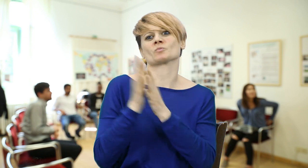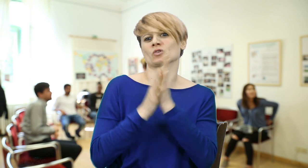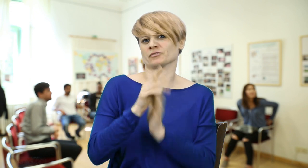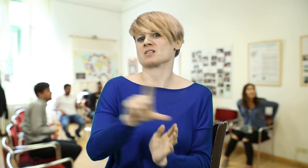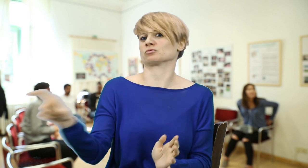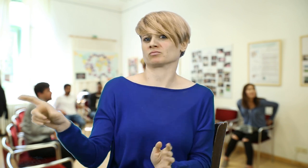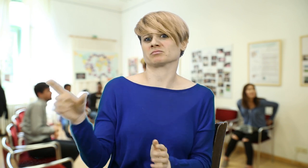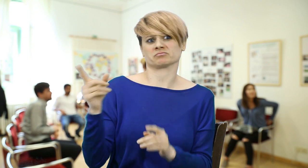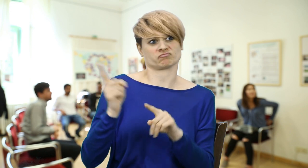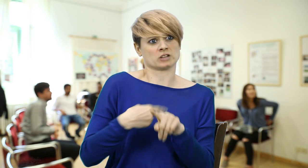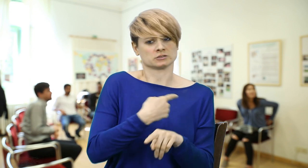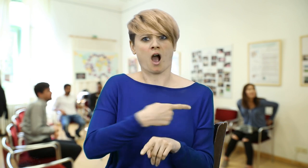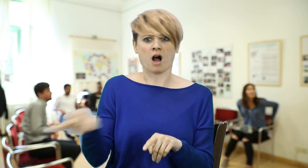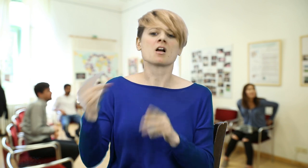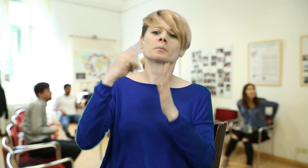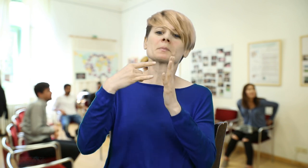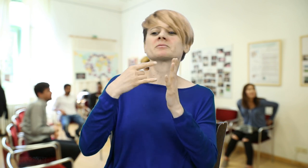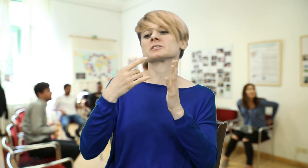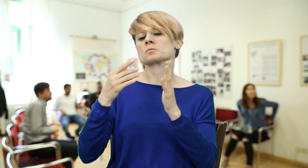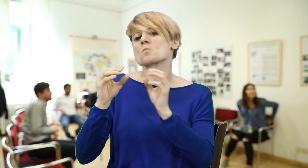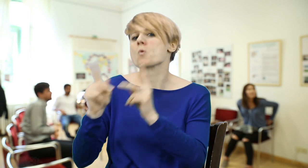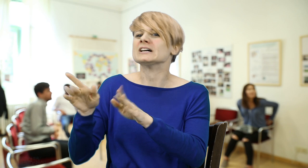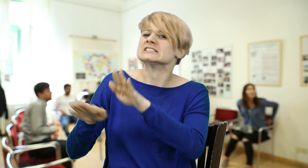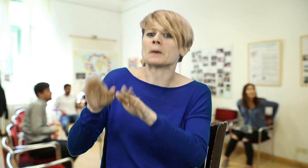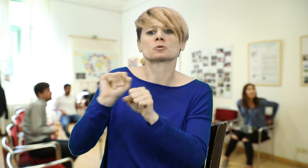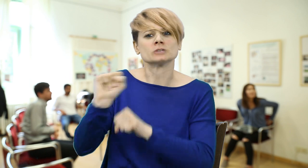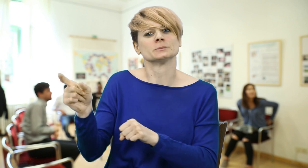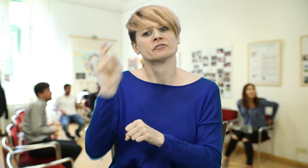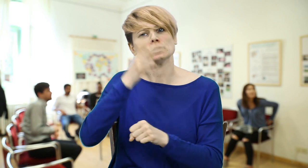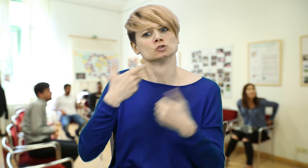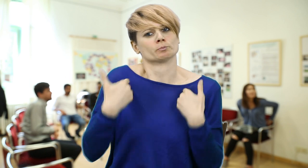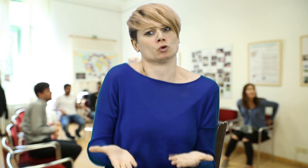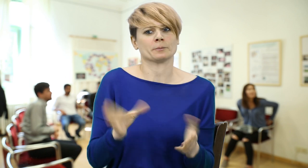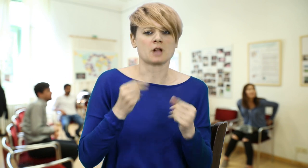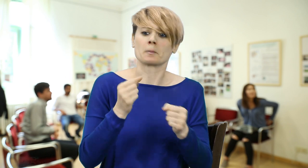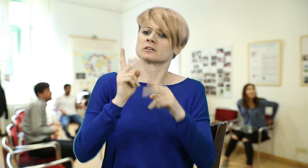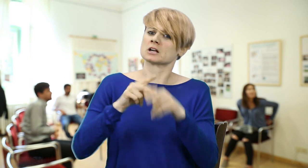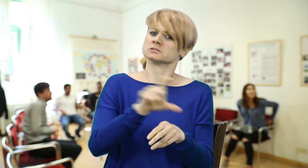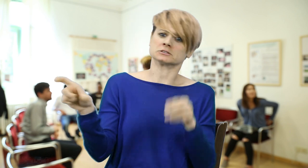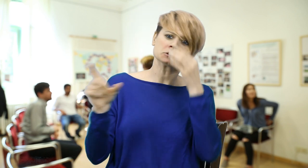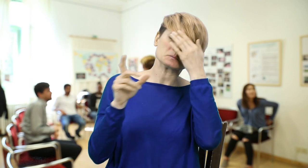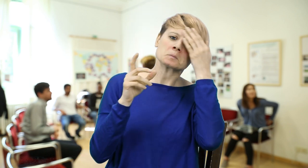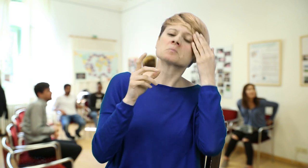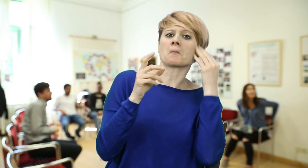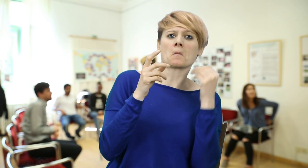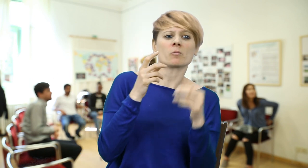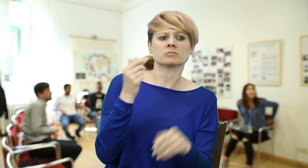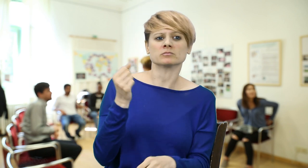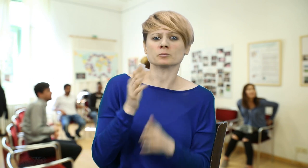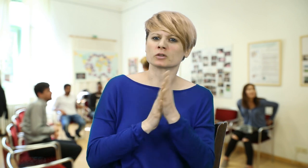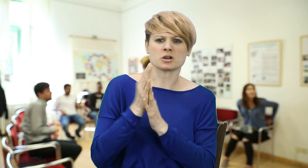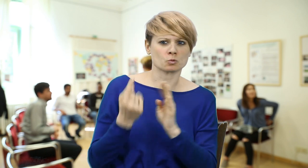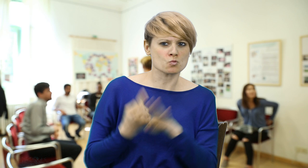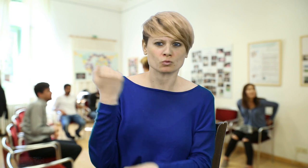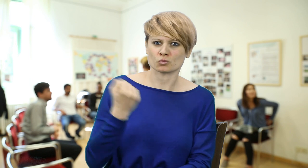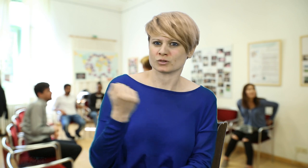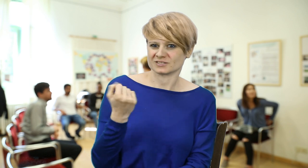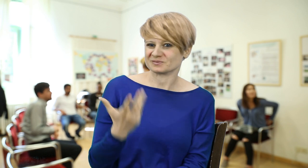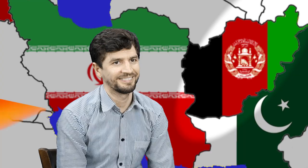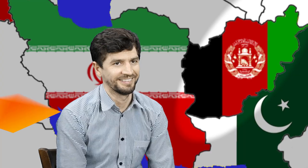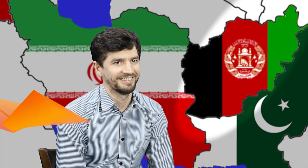Ich sehe, sie sind hochmotiviert. Auch die Analphabeten versuchen sogar mitzuhalten und geben sich Mühe.